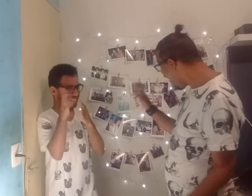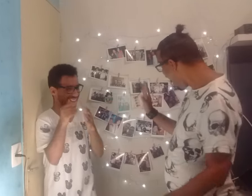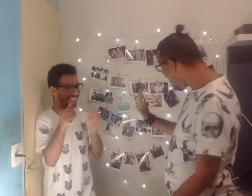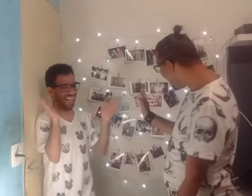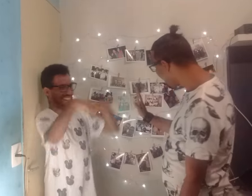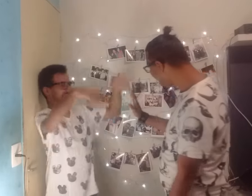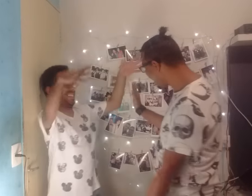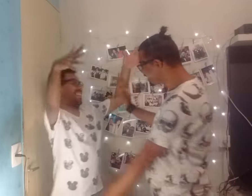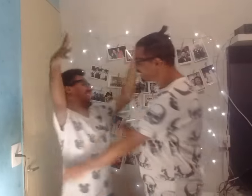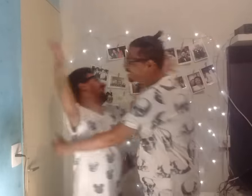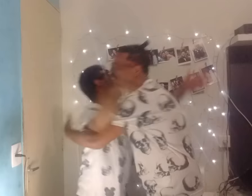rs , ola!!